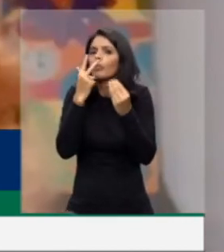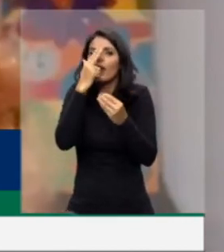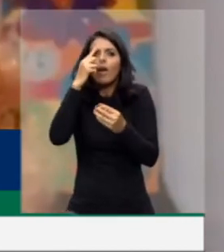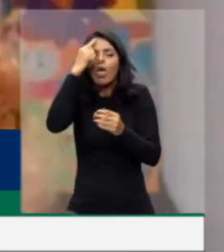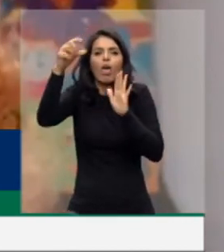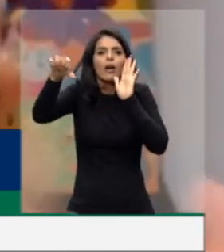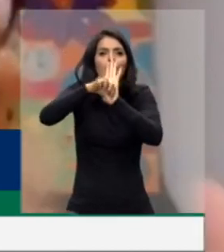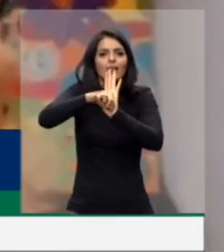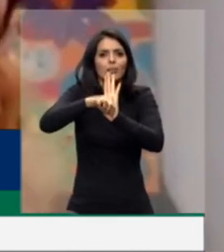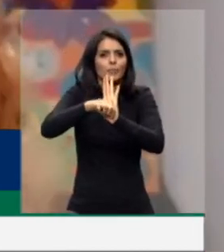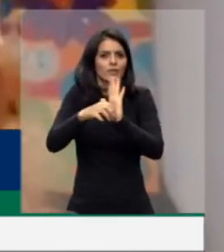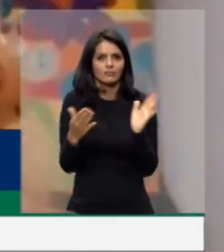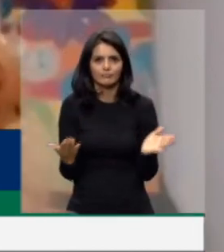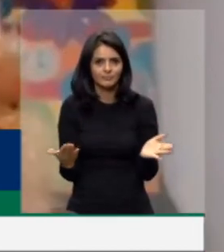UM ORÇAMENTO CONGELADO, ENGESSADO NA CONSTITUIÇÃO